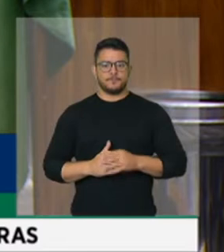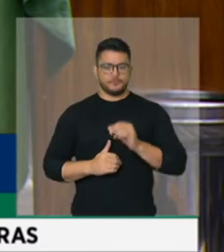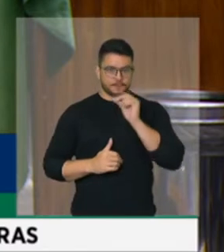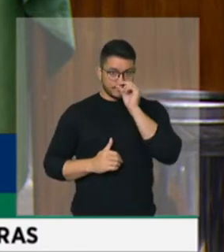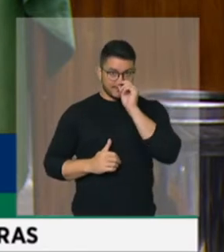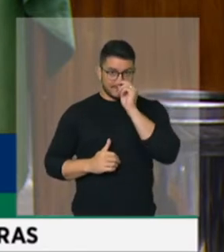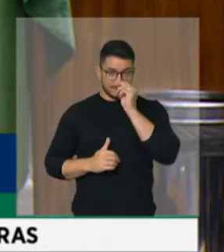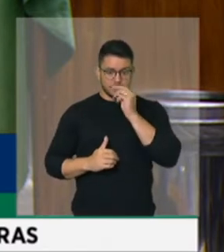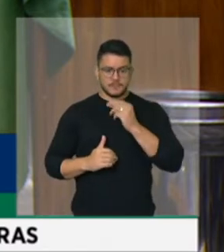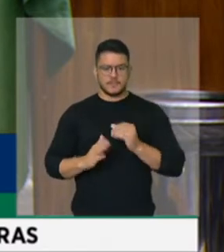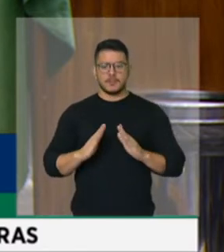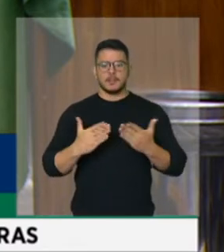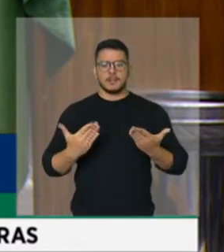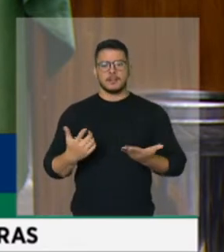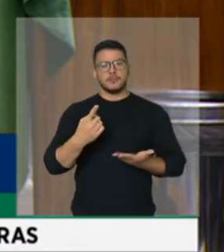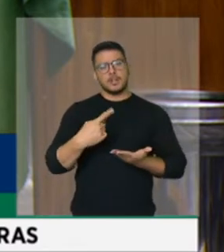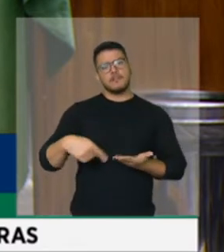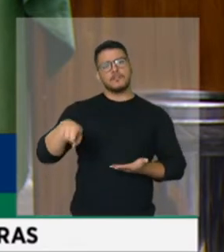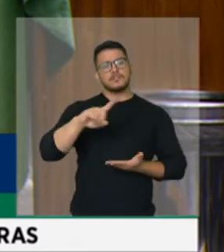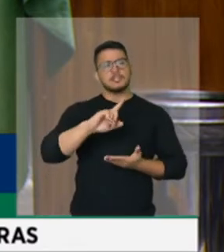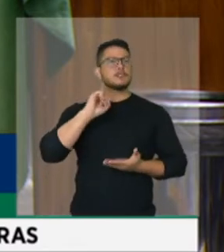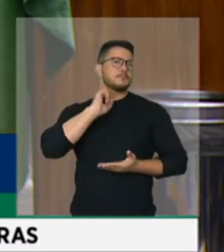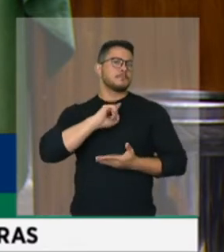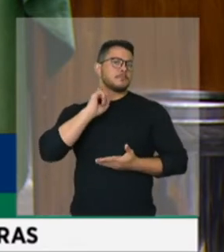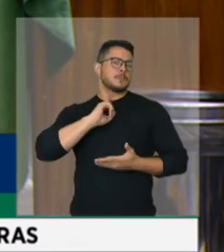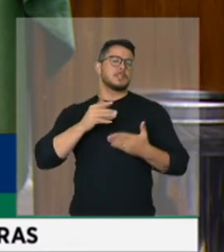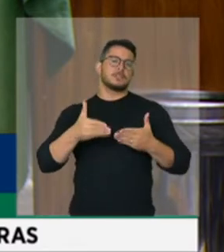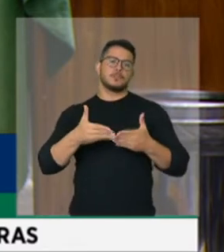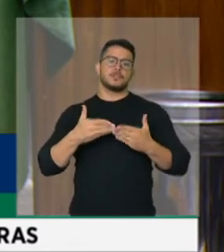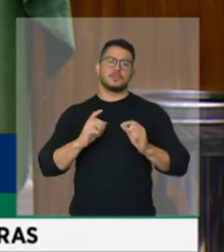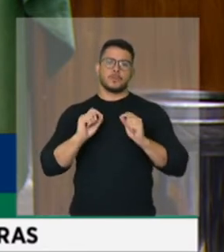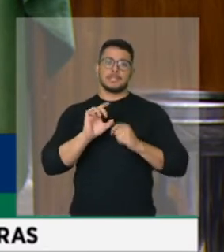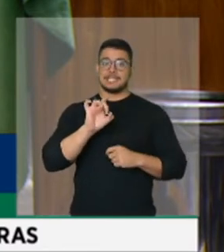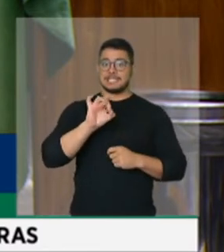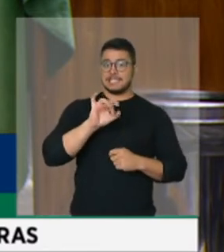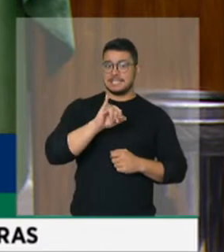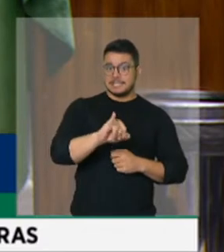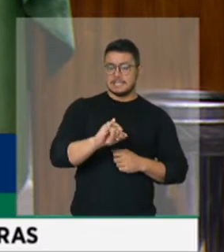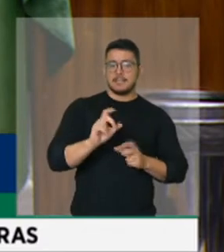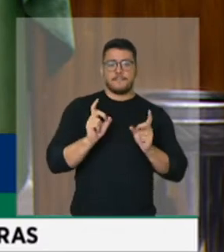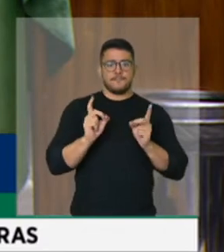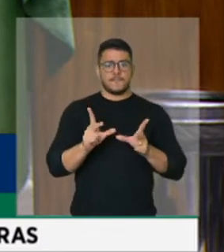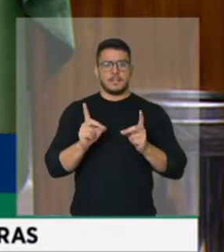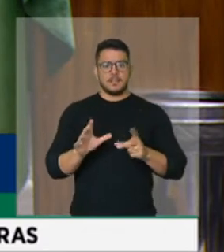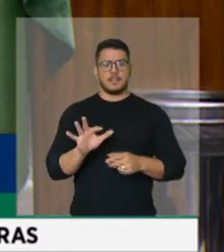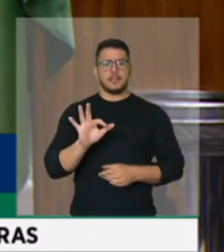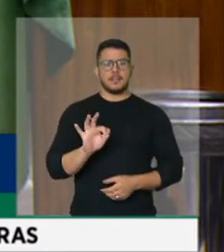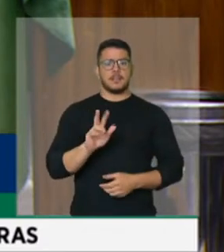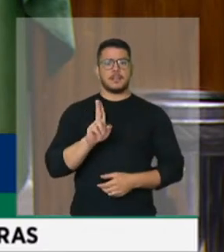QUE UMA EMPRESA QUE PRODUZ A ENERGIA, ELA SEJA DE FATO UMA EMPRESA ESTRATEGICAMENTE ESTATAL E É ASSIM NO MUNDO